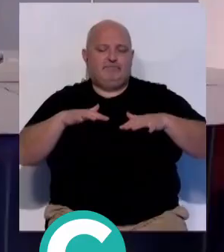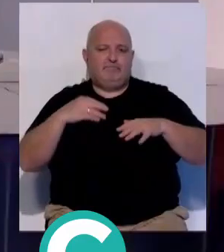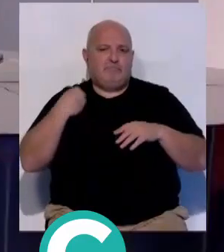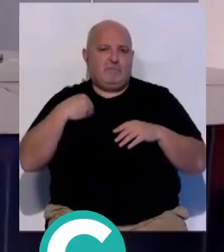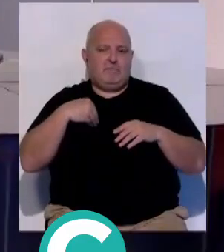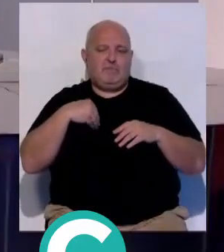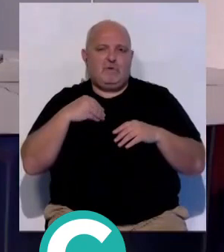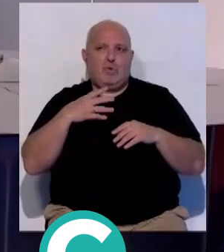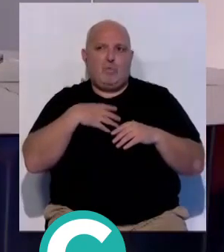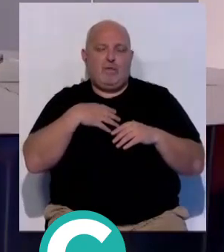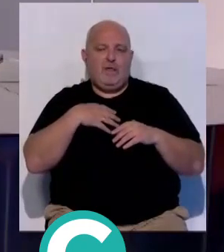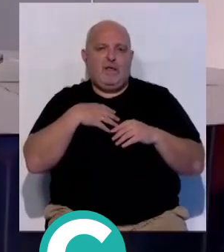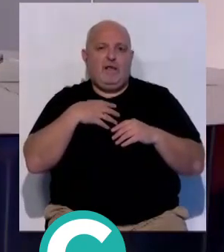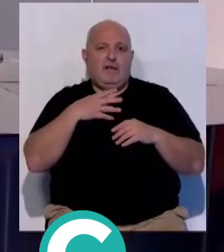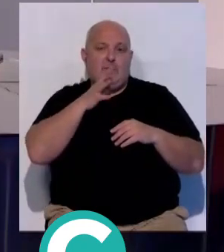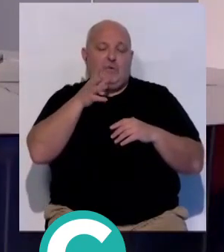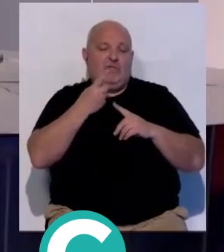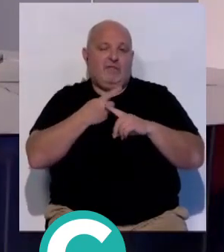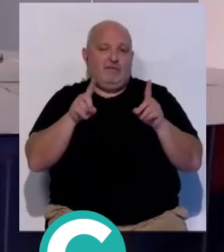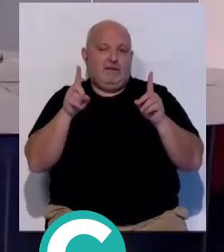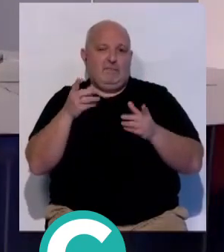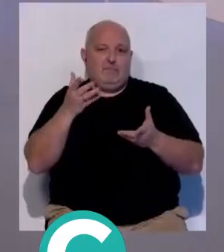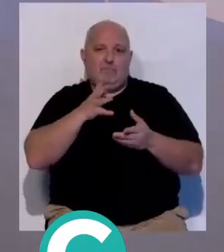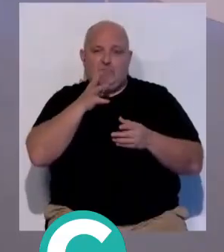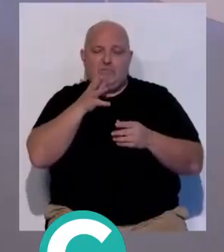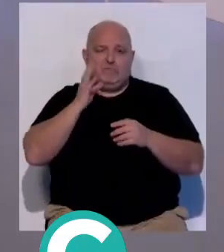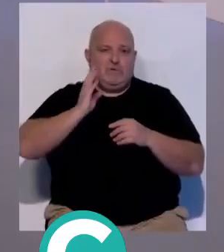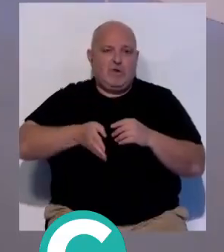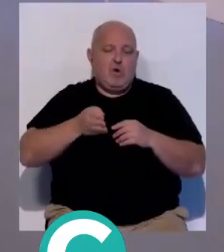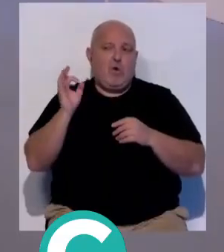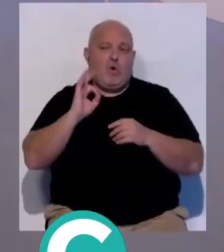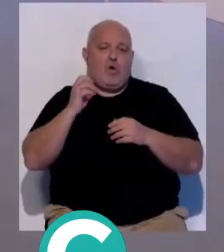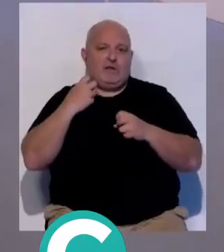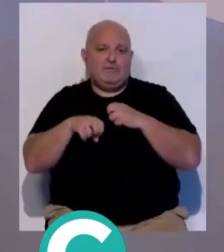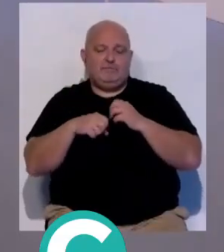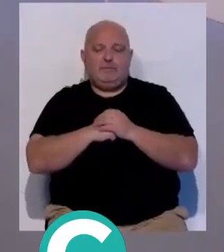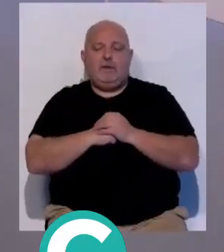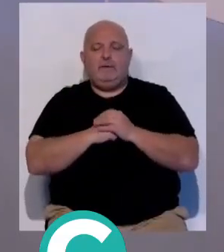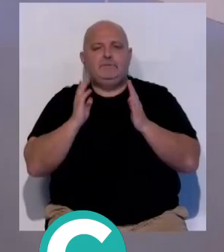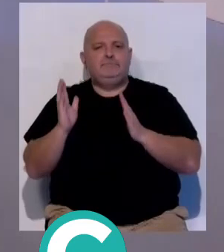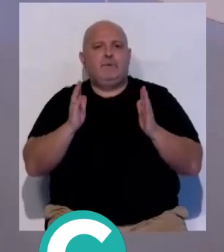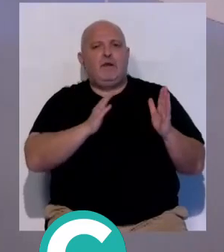que no puede actuar por diferentes motivos ya sea sanción o lesión y nos vamos también hemos estado